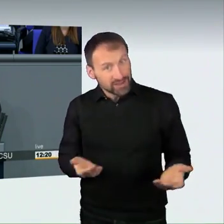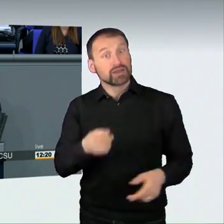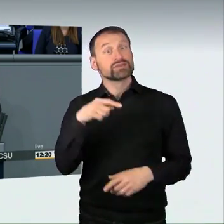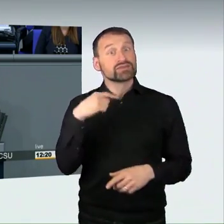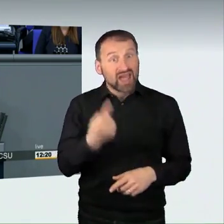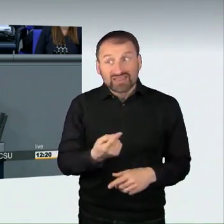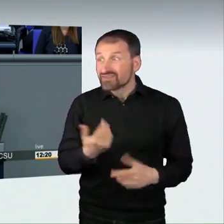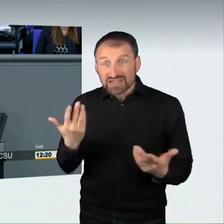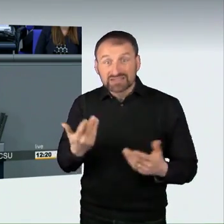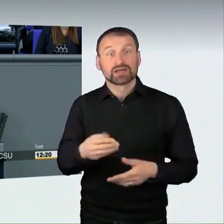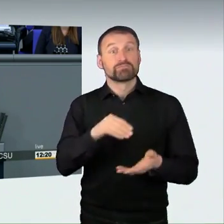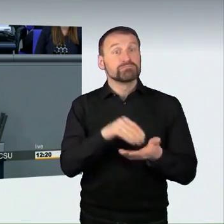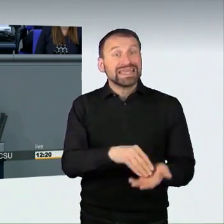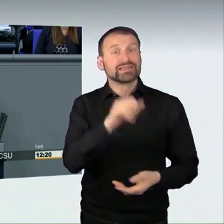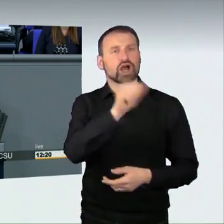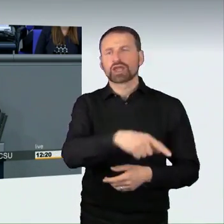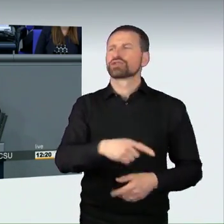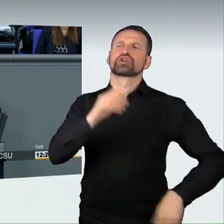dass ein Mieter, der über Jahre in einer Wohnung gewohnt hat,